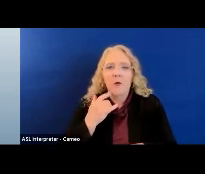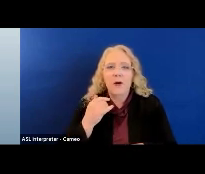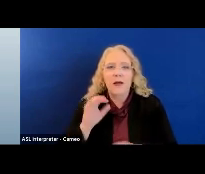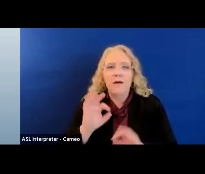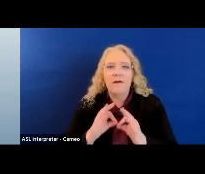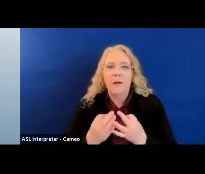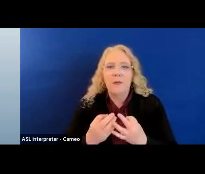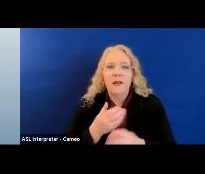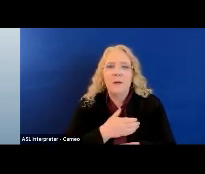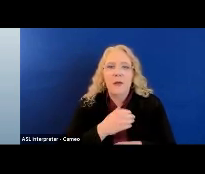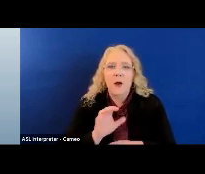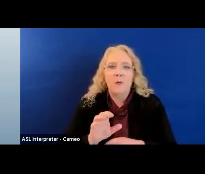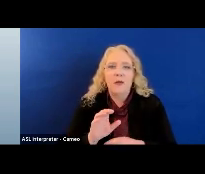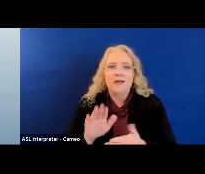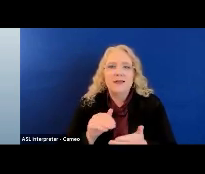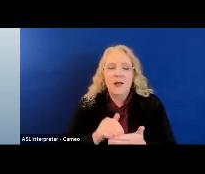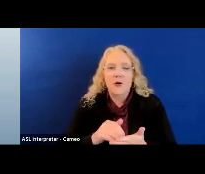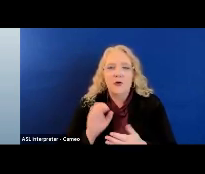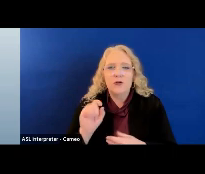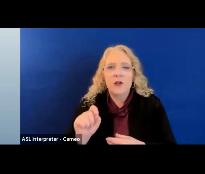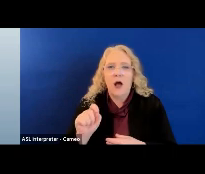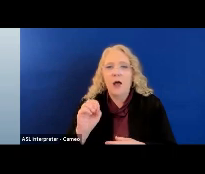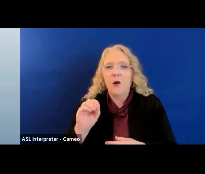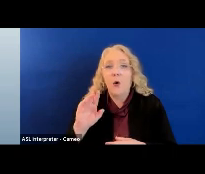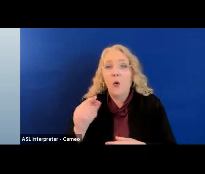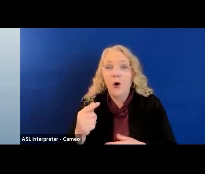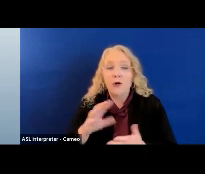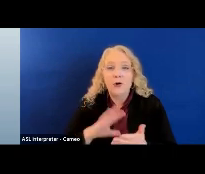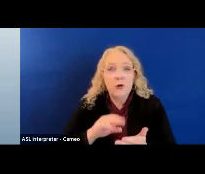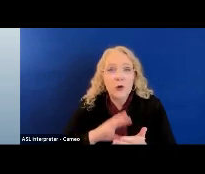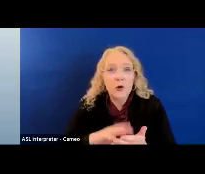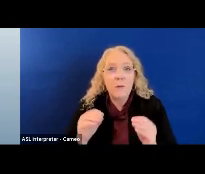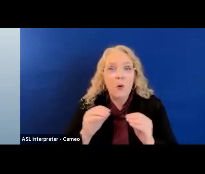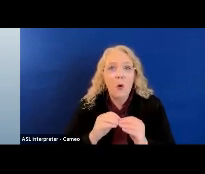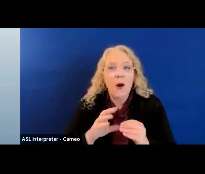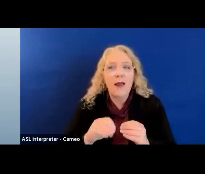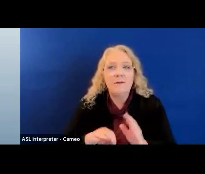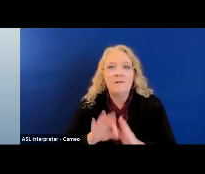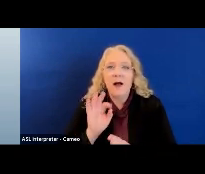www.californiafamilyempowermentcenters.org para obtener más información y encontrar el centro en su región,